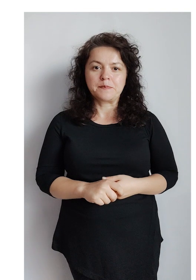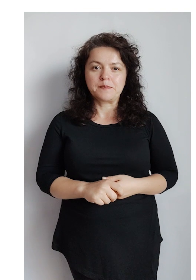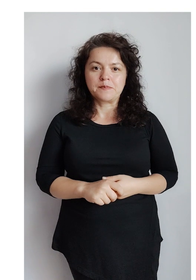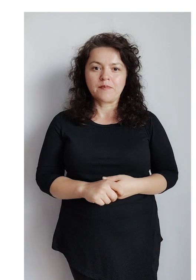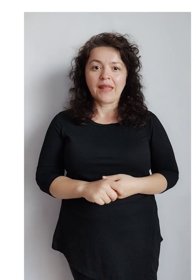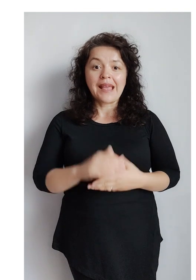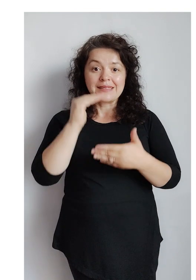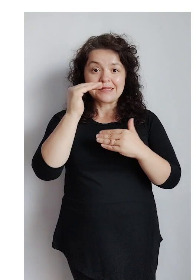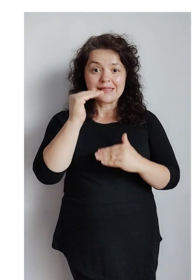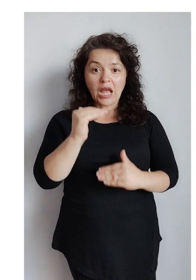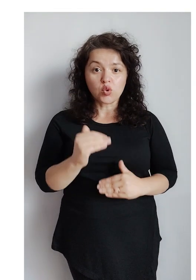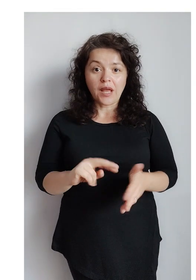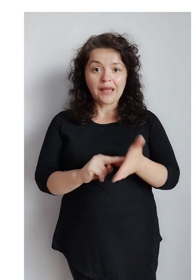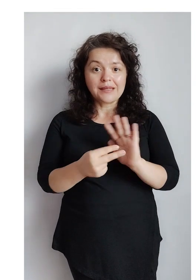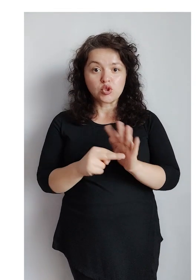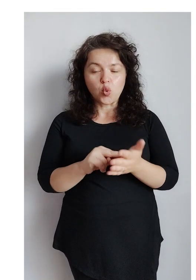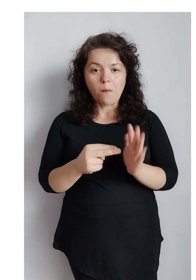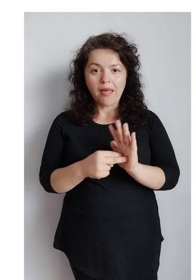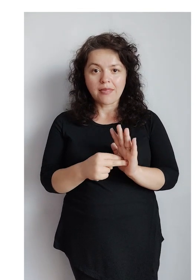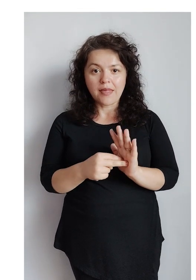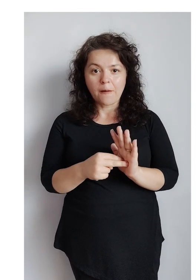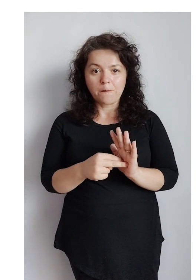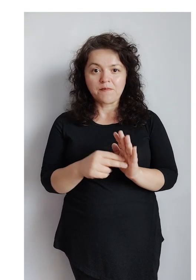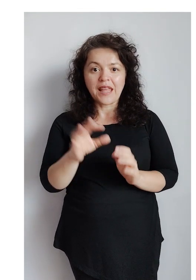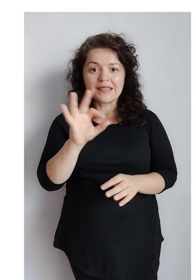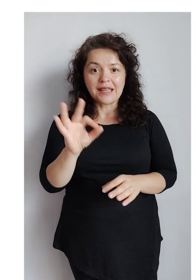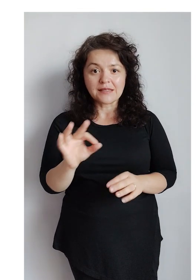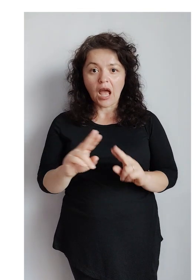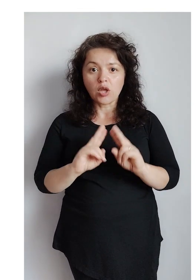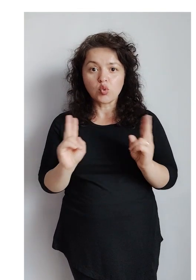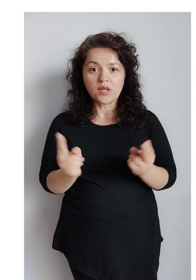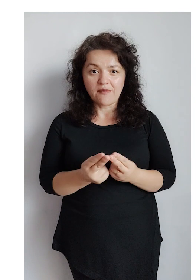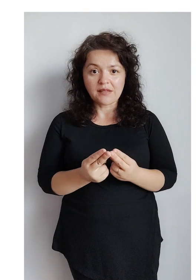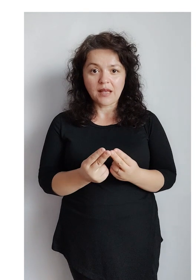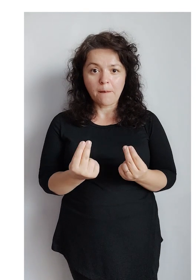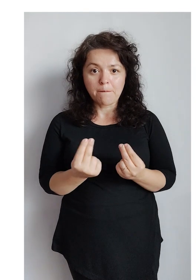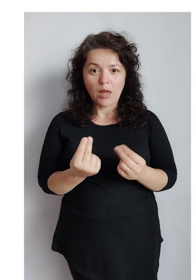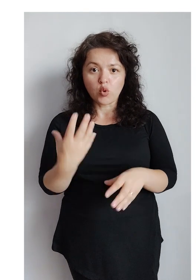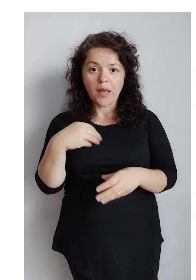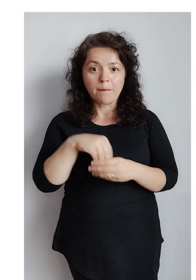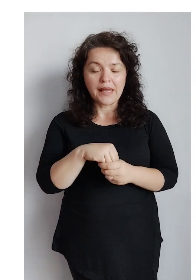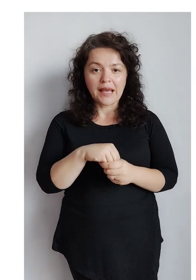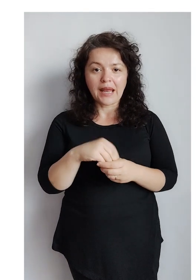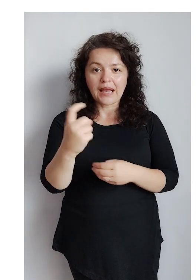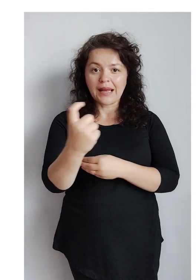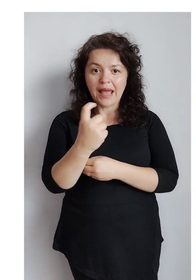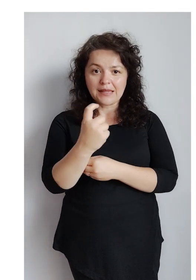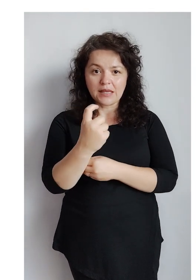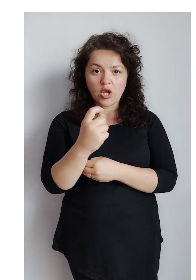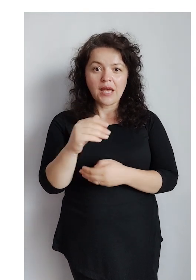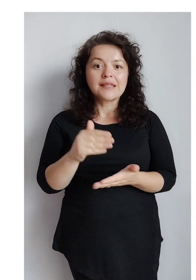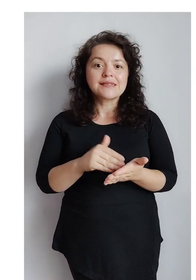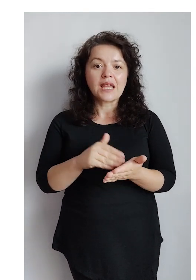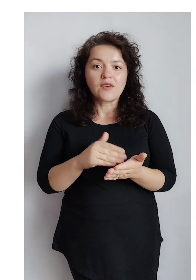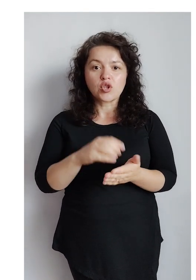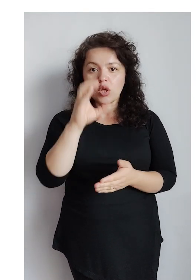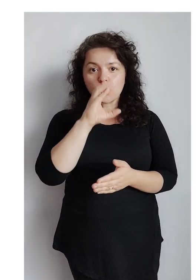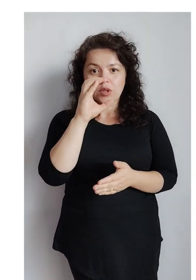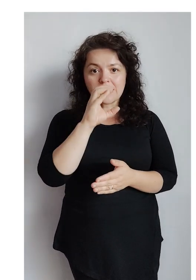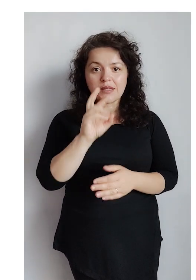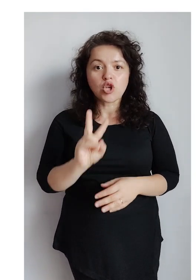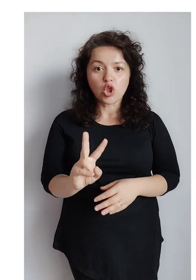Setul de instrumente de design universal pentru implicarea clienților în serviciile turistice